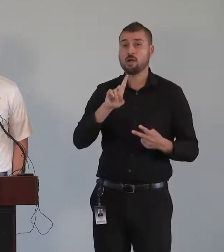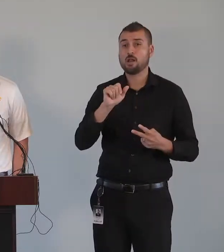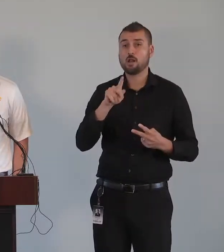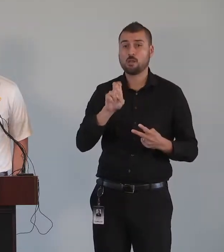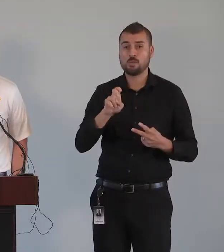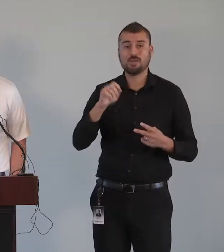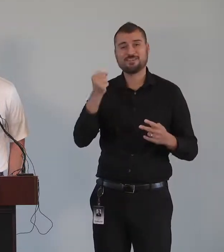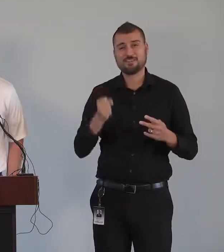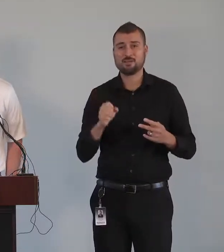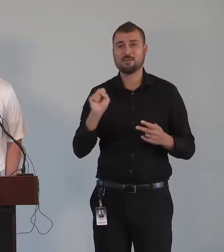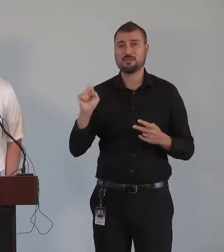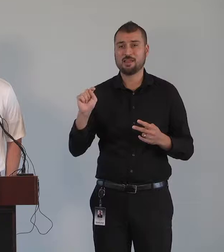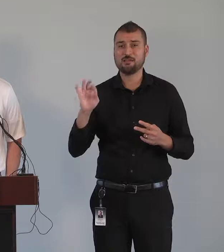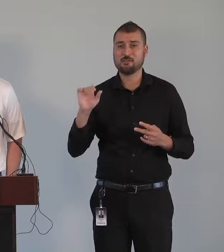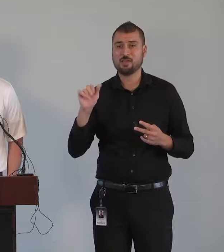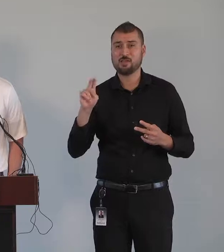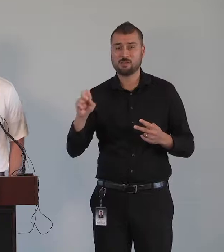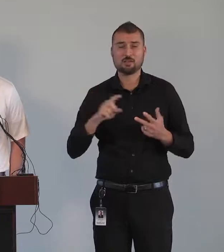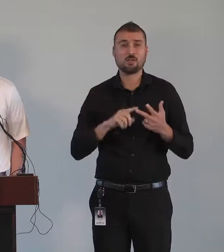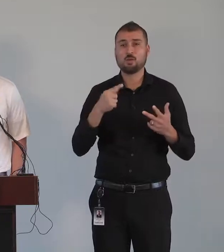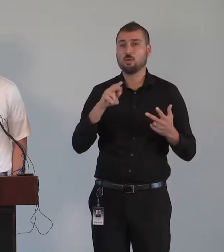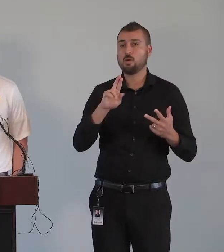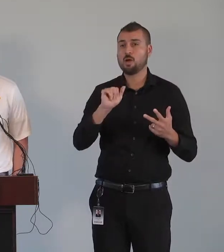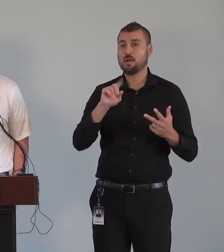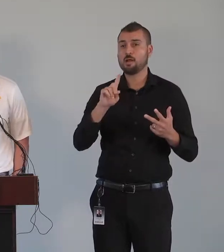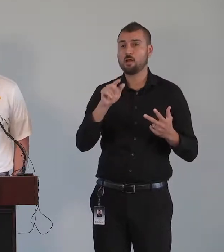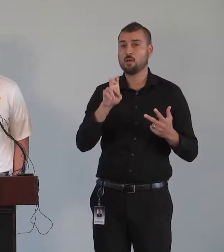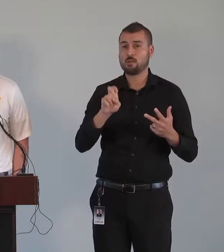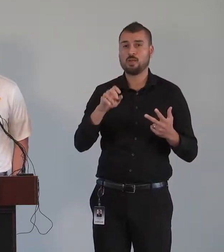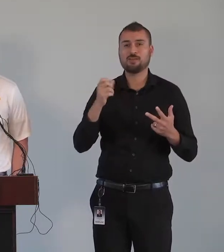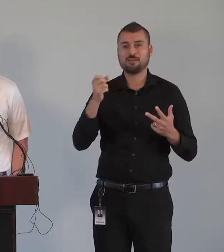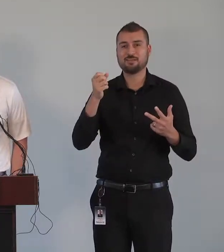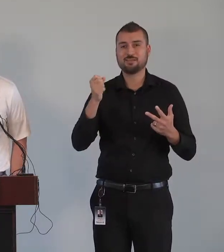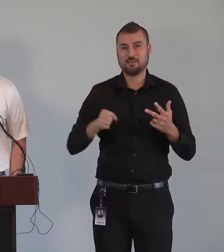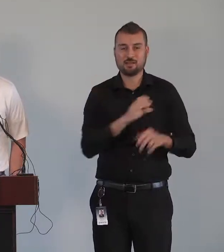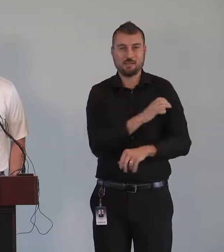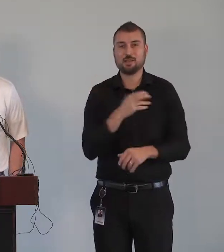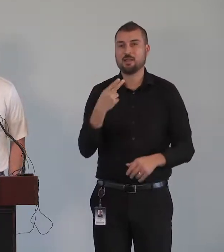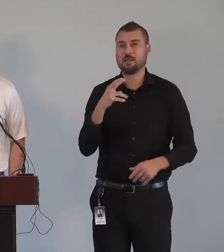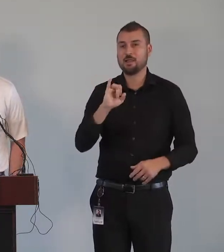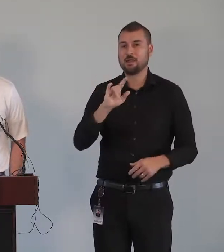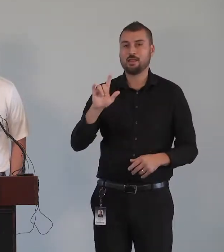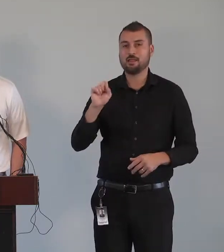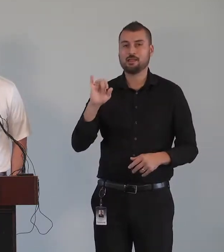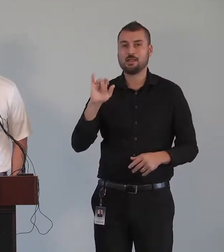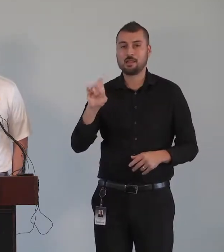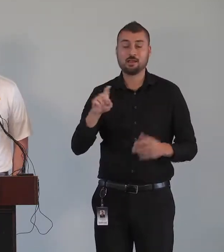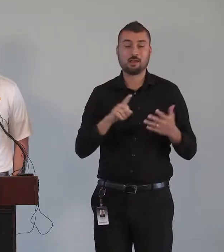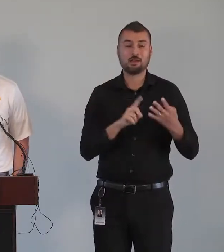Francis, la clínica Guadalupe South en Hillside, el centro de salud. clínica así como Hunter Health